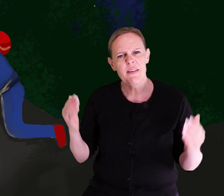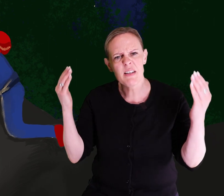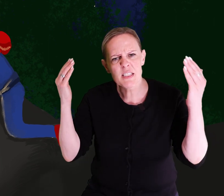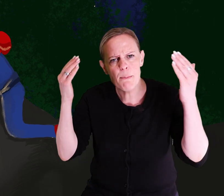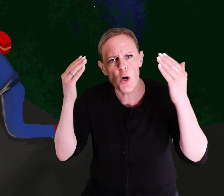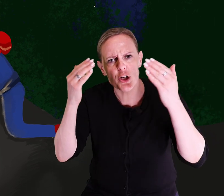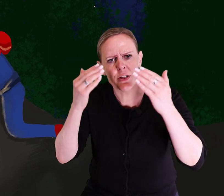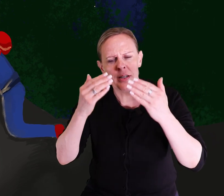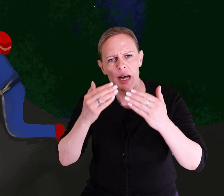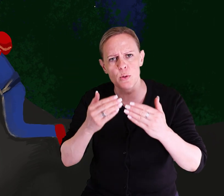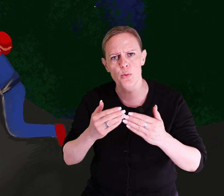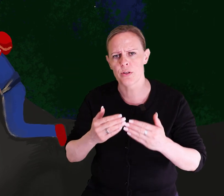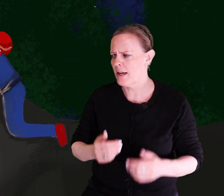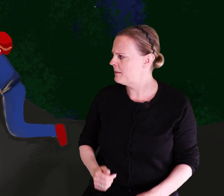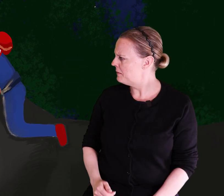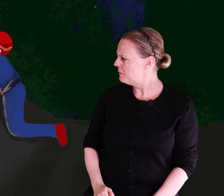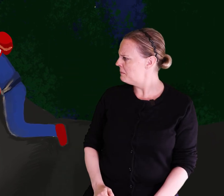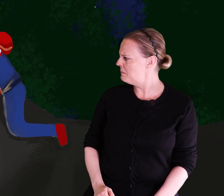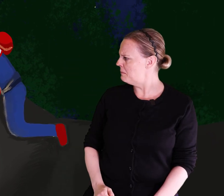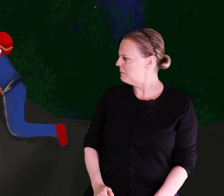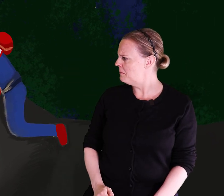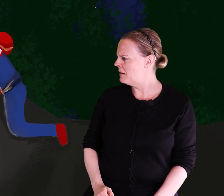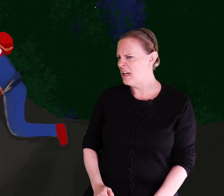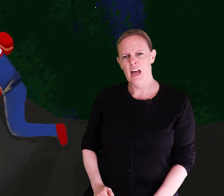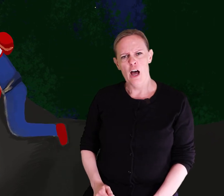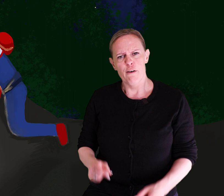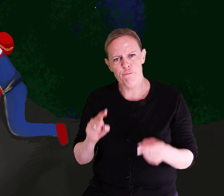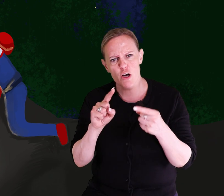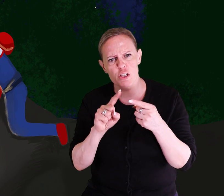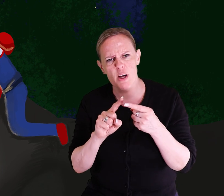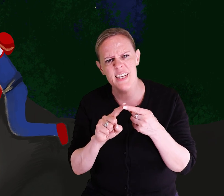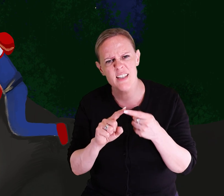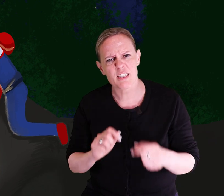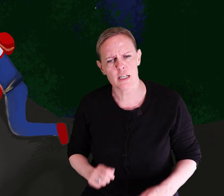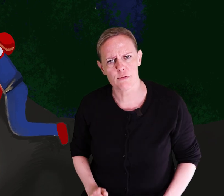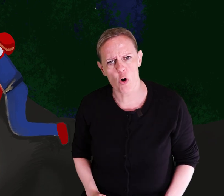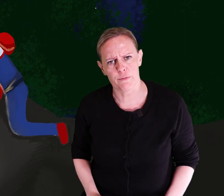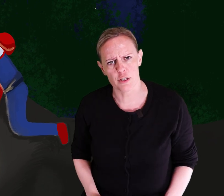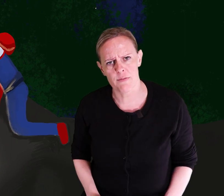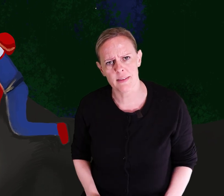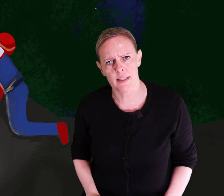det har blivit ganska mörkt där ute Först så är det ganska svårt för Svante